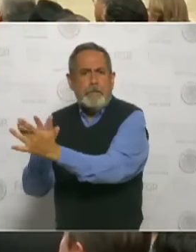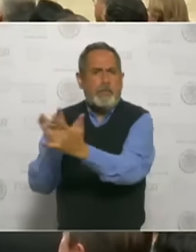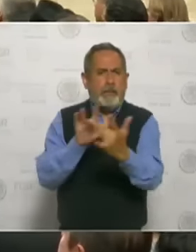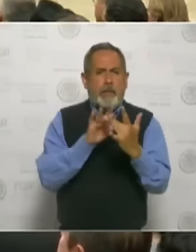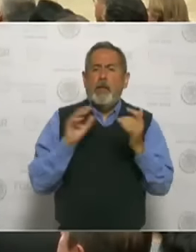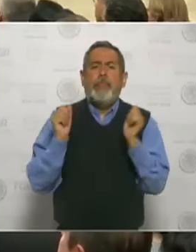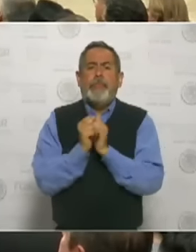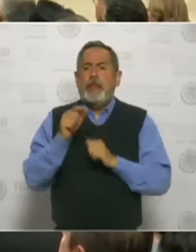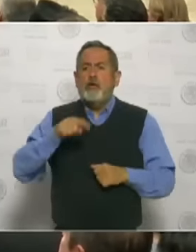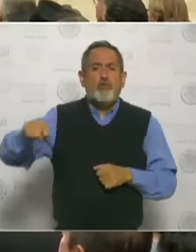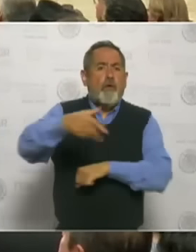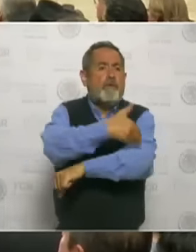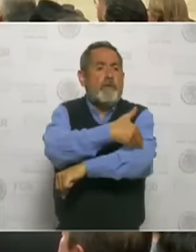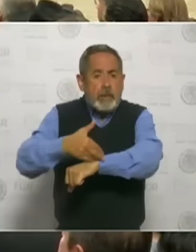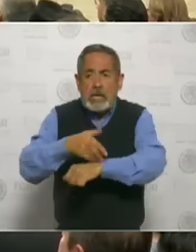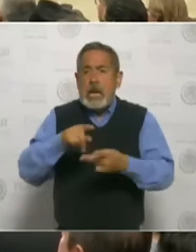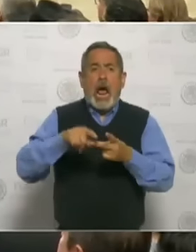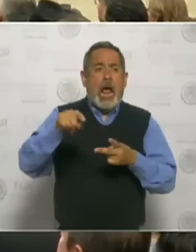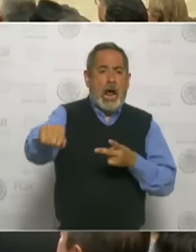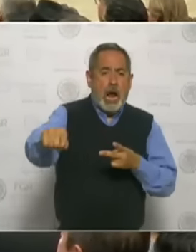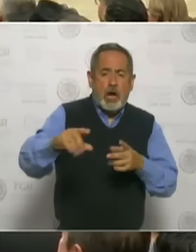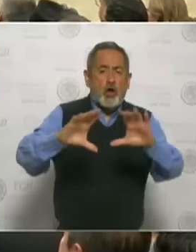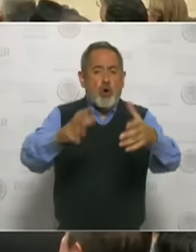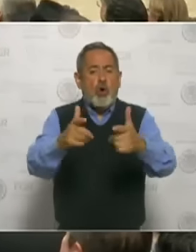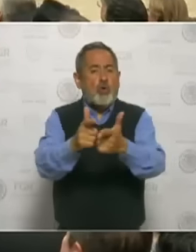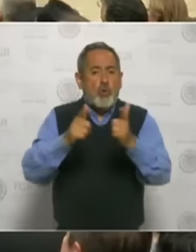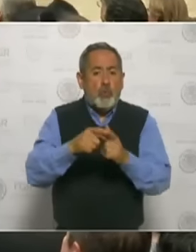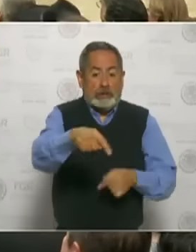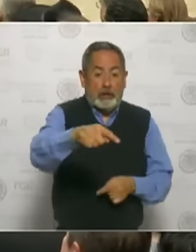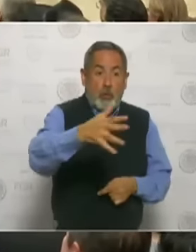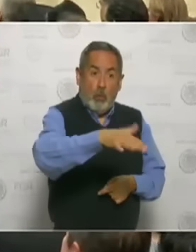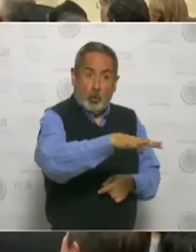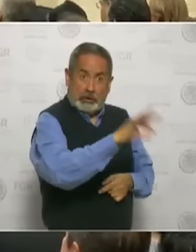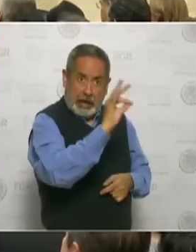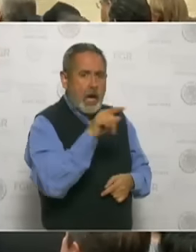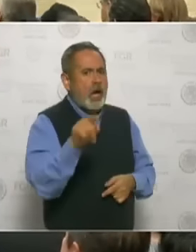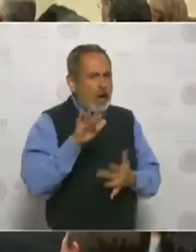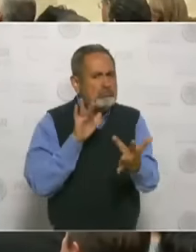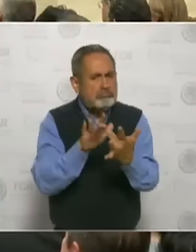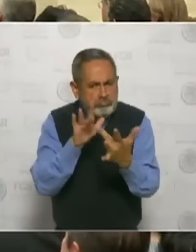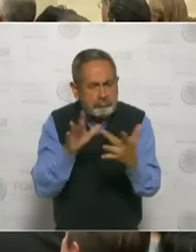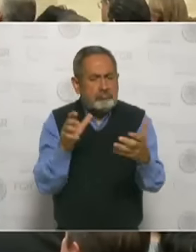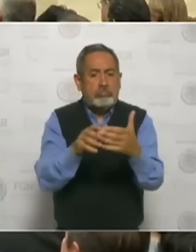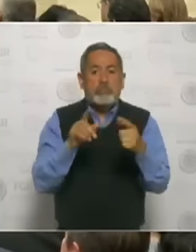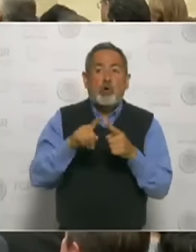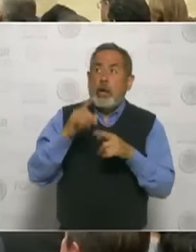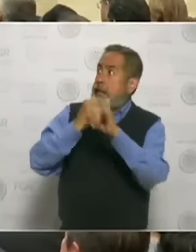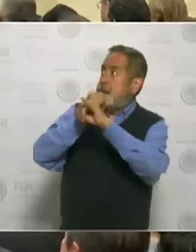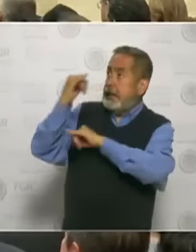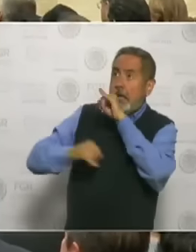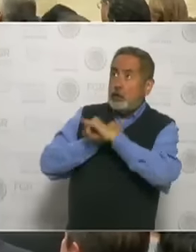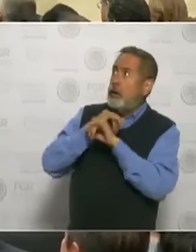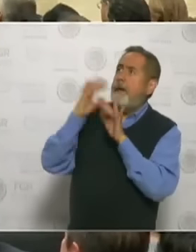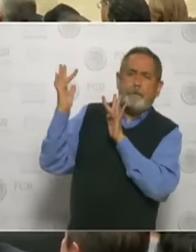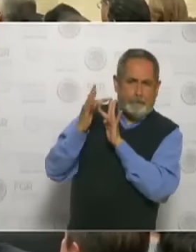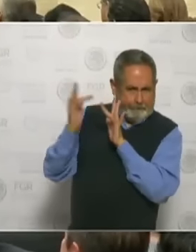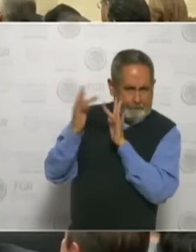las familias, con los colectivos de búsqueda, con agencias internacionales. Seguimos teniendo